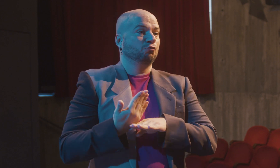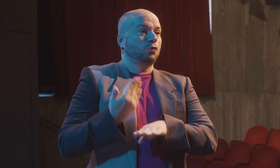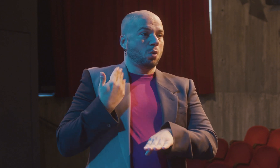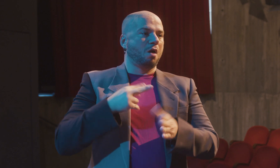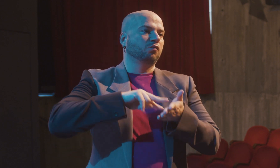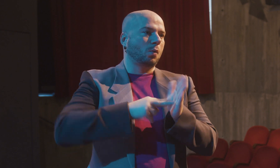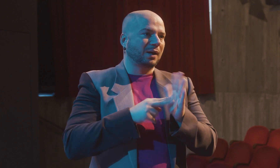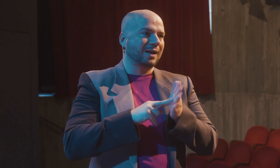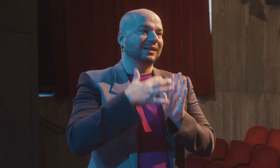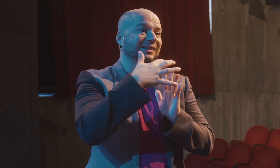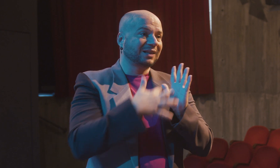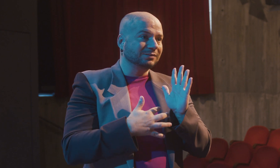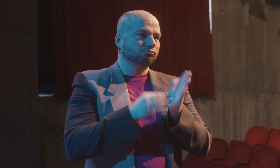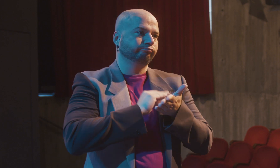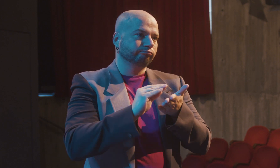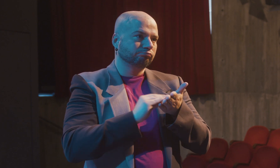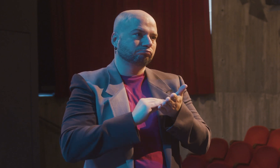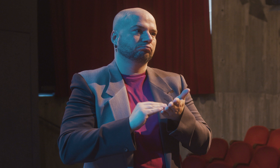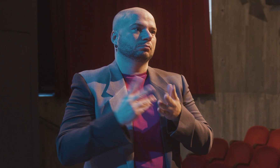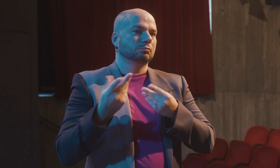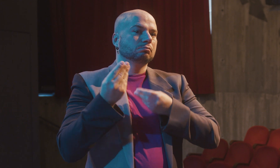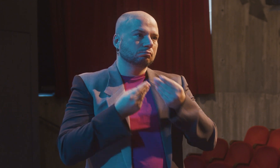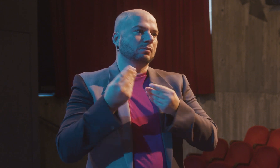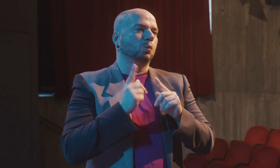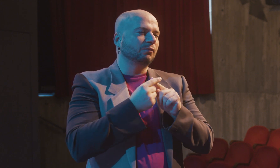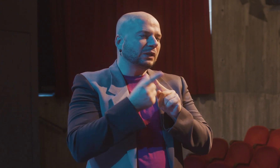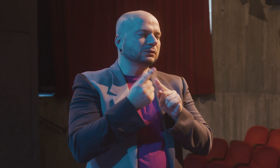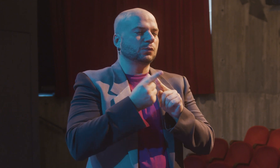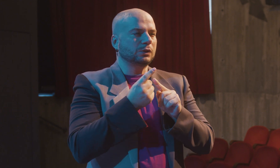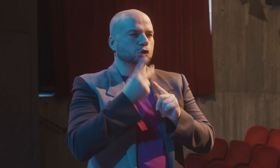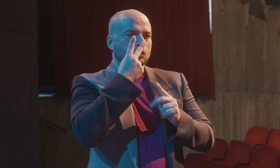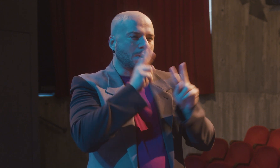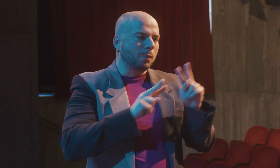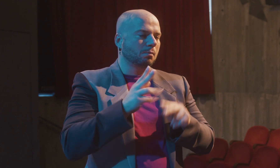Wir beide setzen uns vorher zusammen, schreiben die Texte, bereiten sie vor und schauen uns die Gags an.